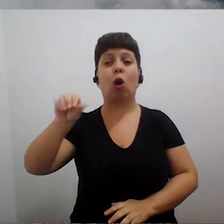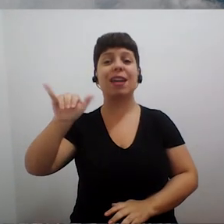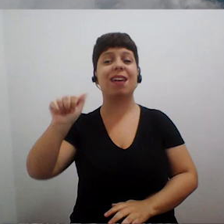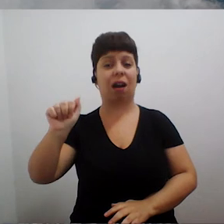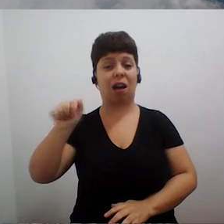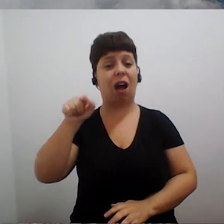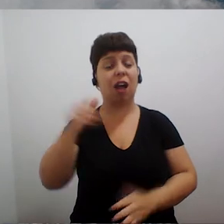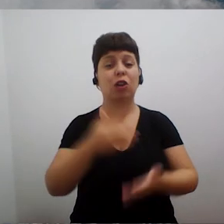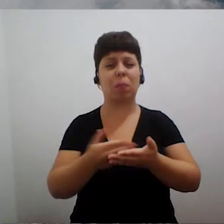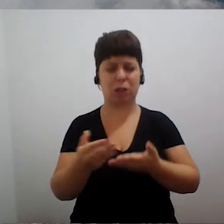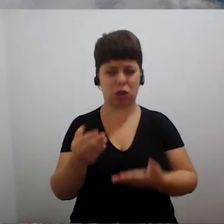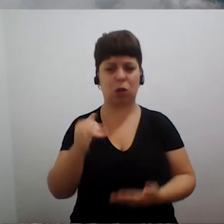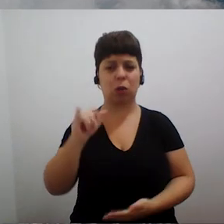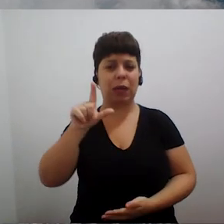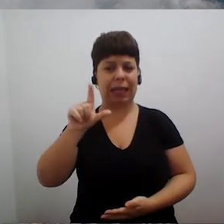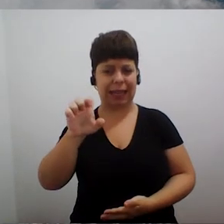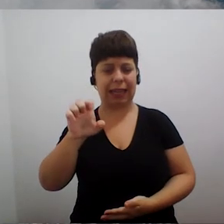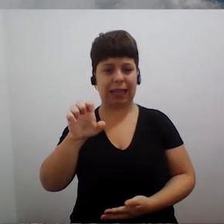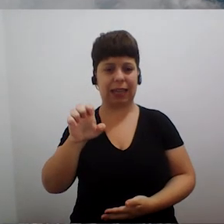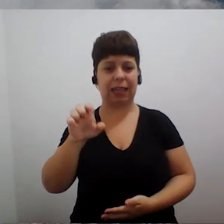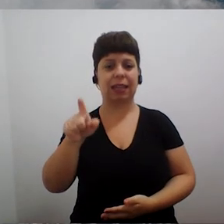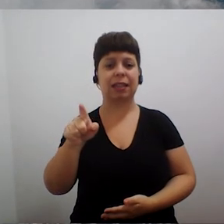Alda de Oyá foi iniciada no Ilè Asè Òpò Aganju